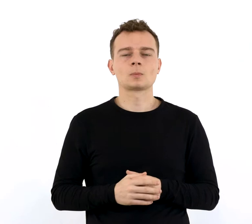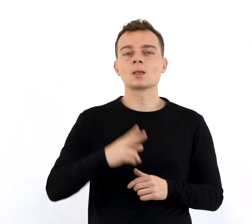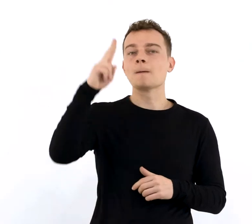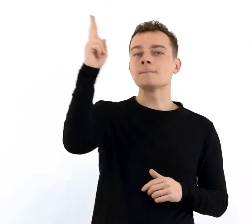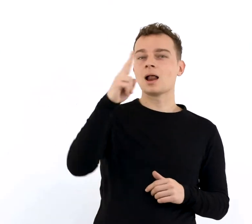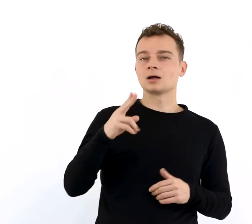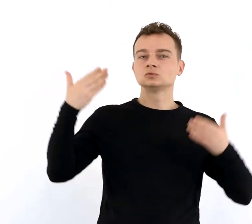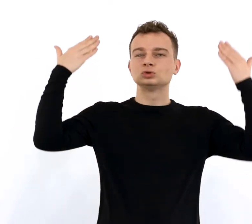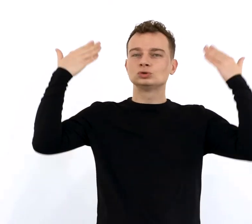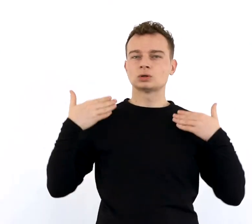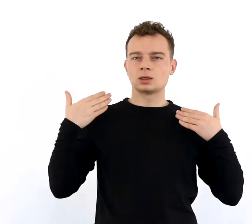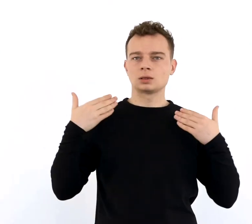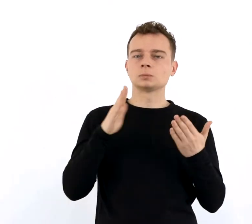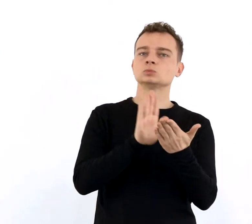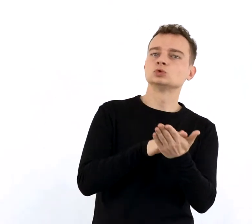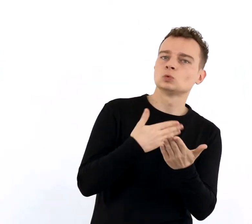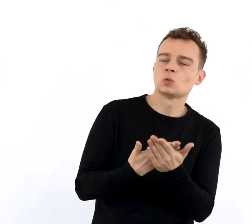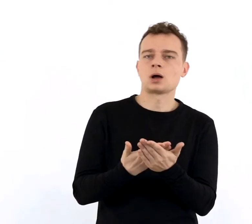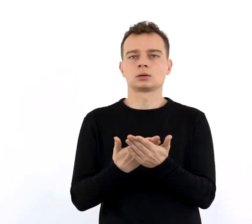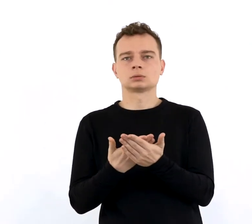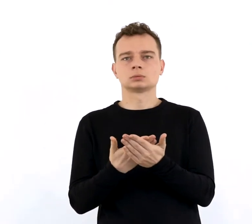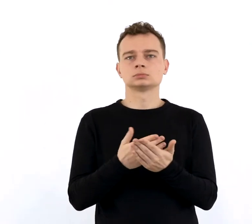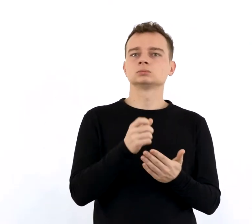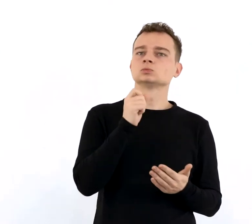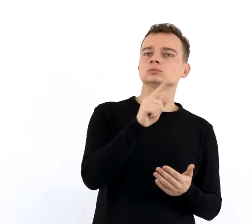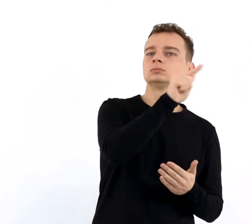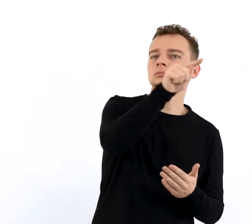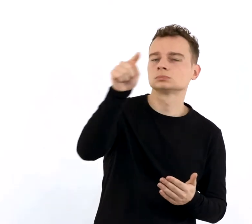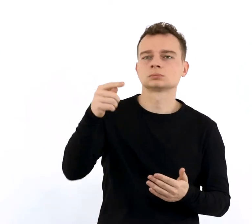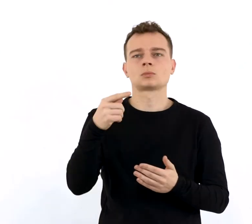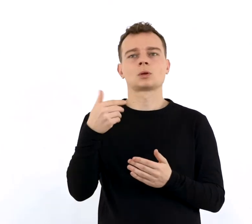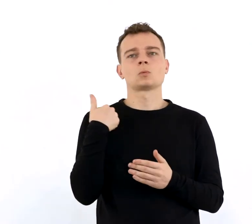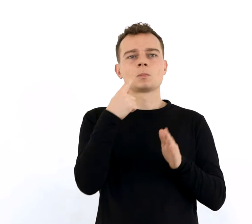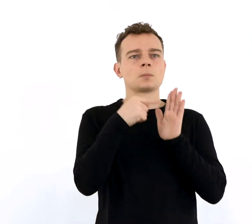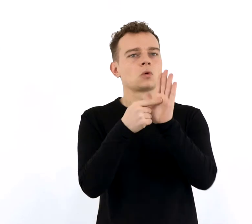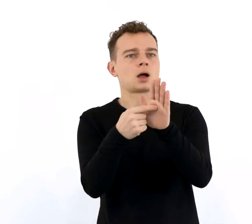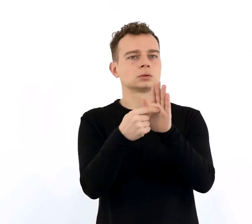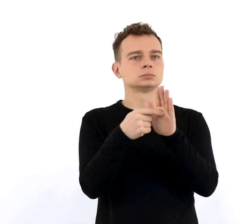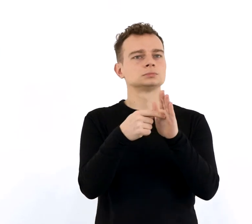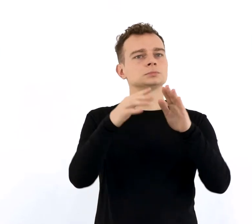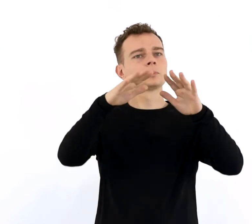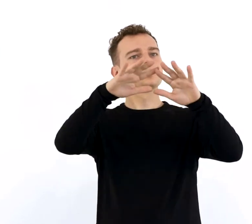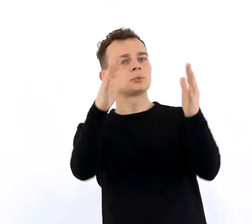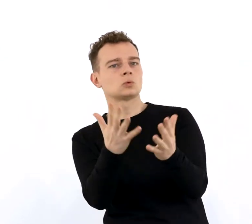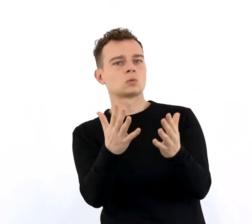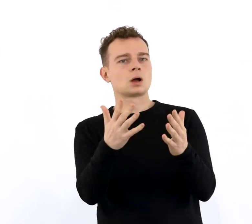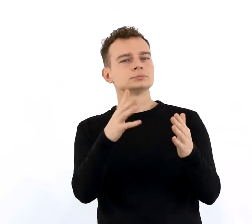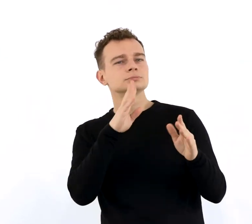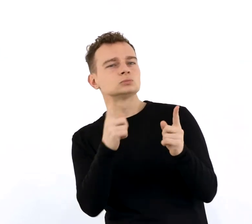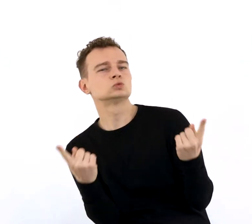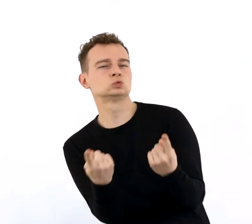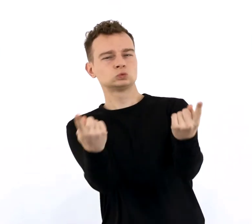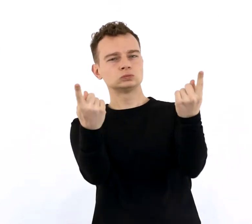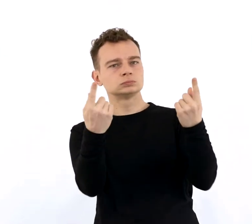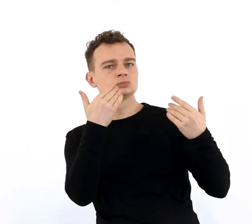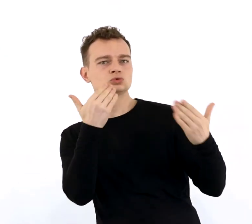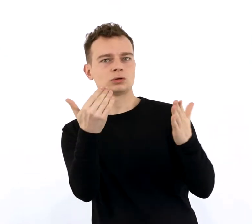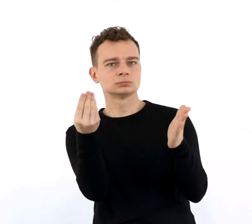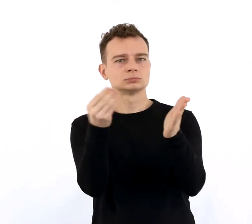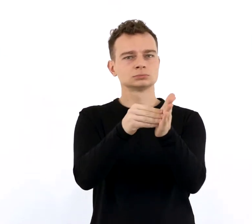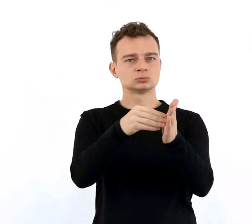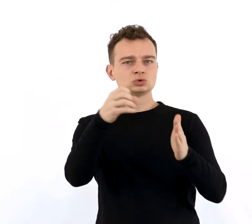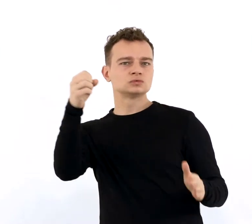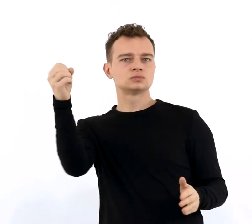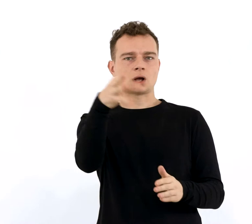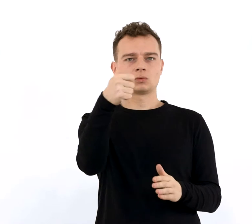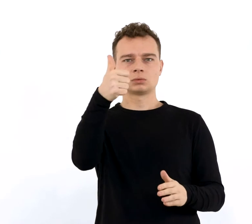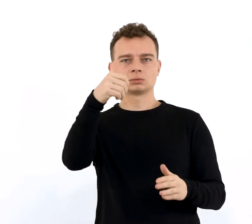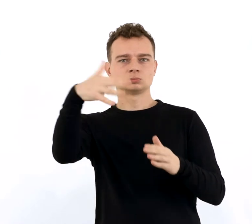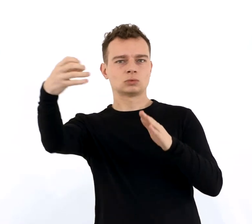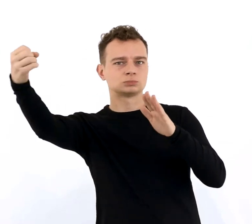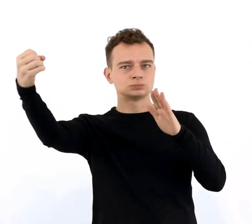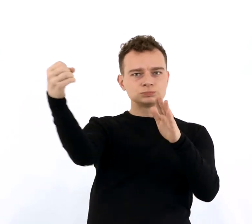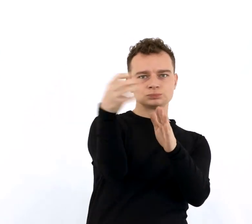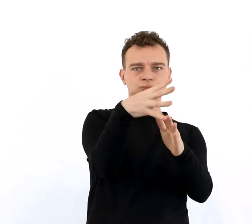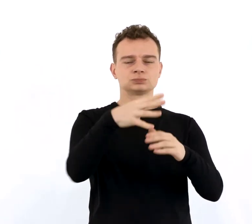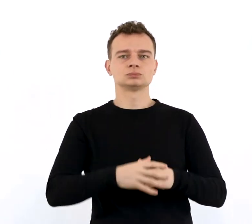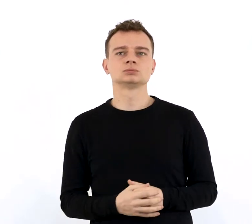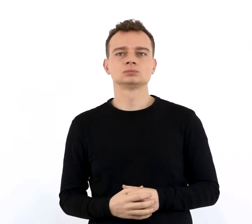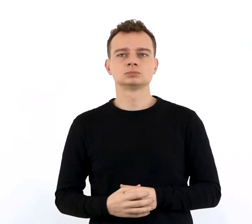Zachowane przykłady malarstwa ściennego pokazywały sugestie bryły poprzez wprowadzenie światła padającego z jednej strony (z reguły bardziej z boku).